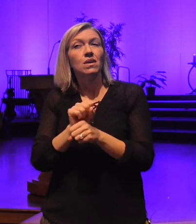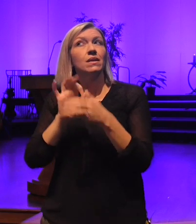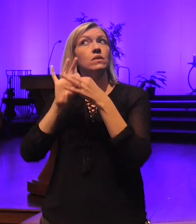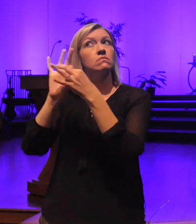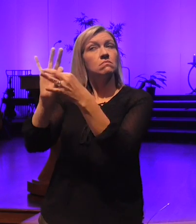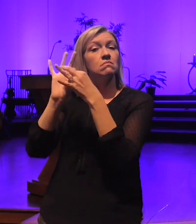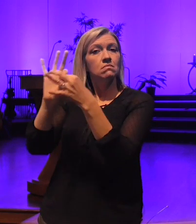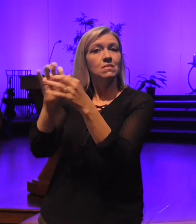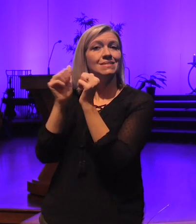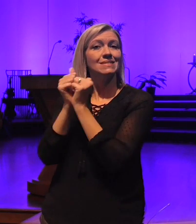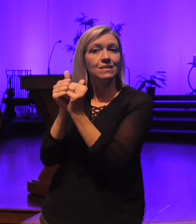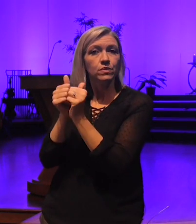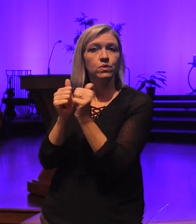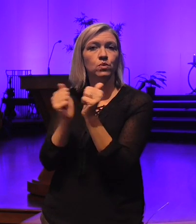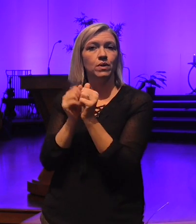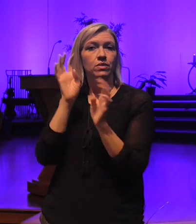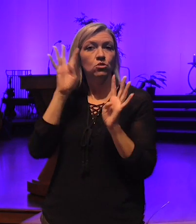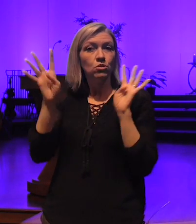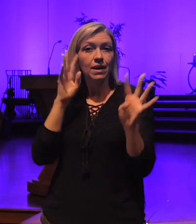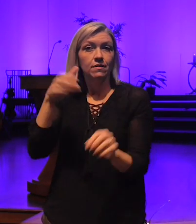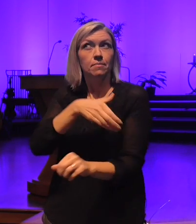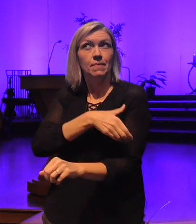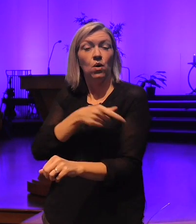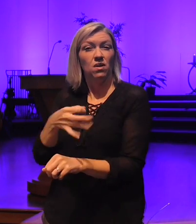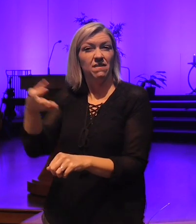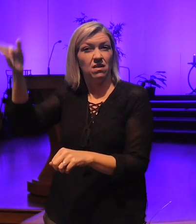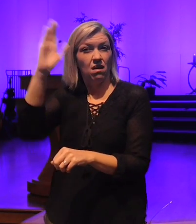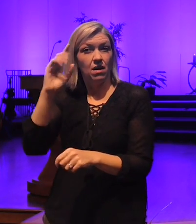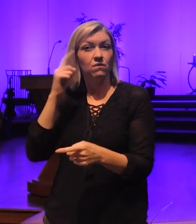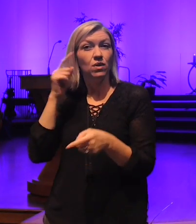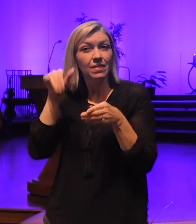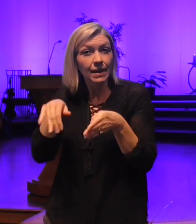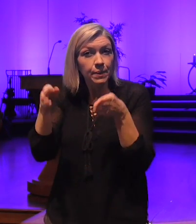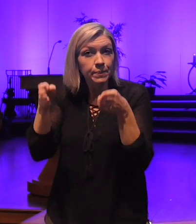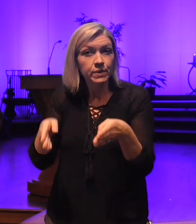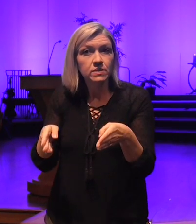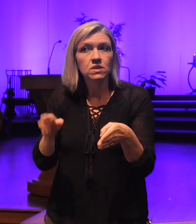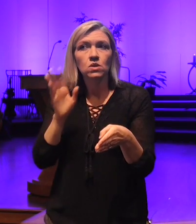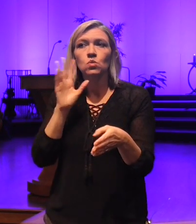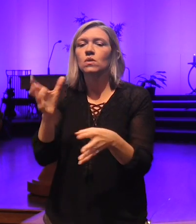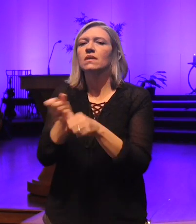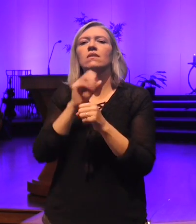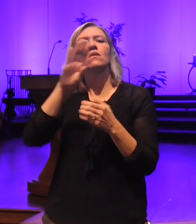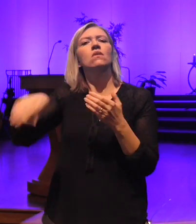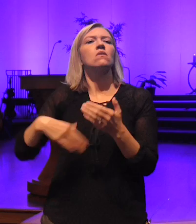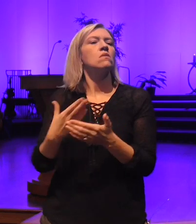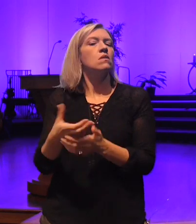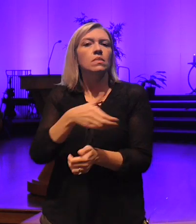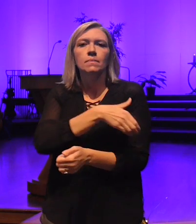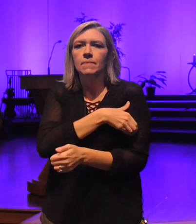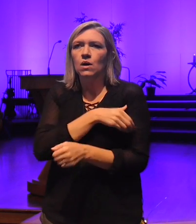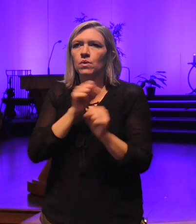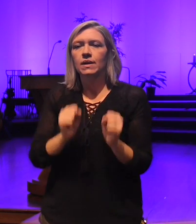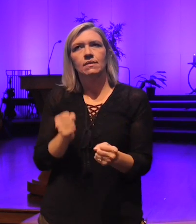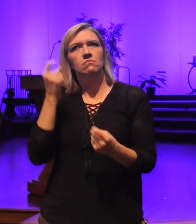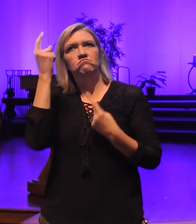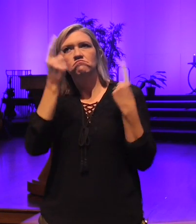poder creador de Dios y a tal llegará todo el poder que él pueda concebir y en el que pueda creer y